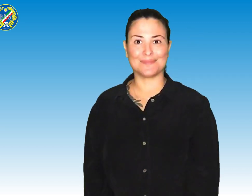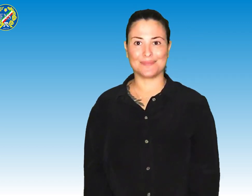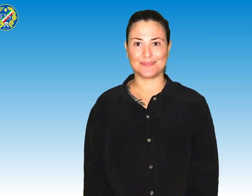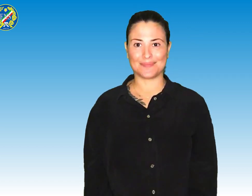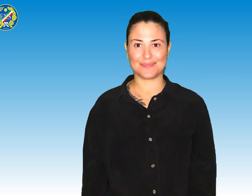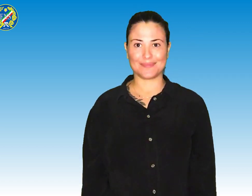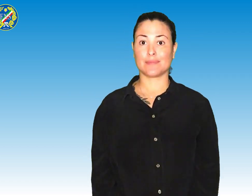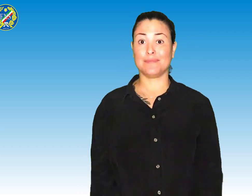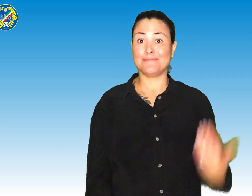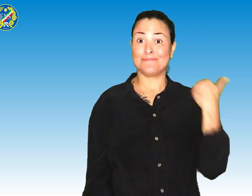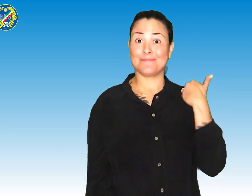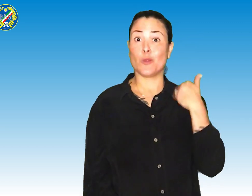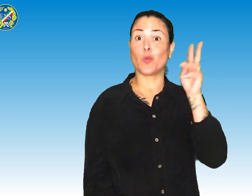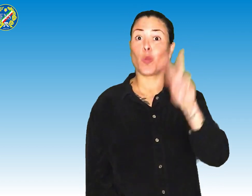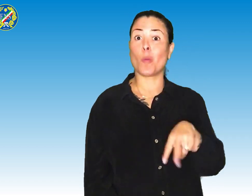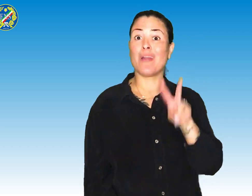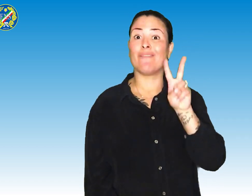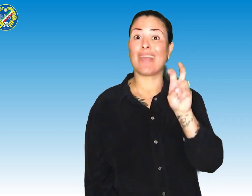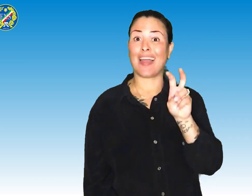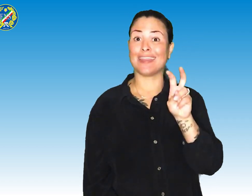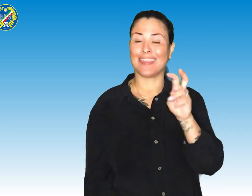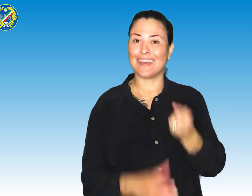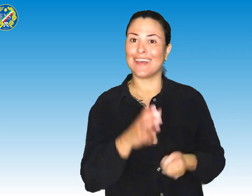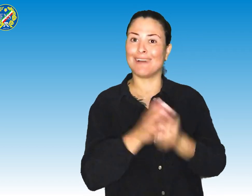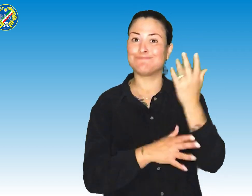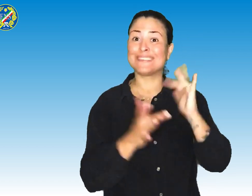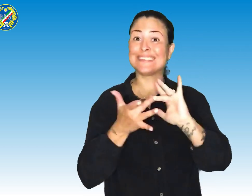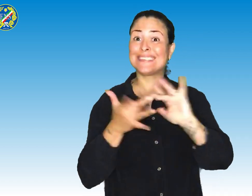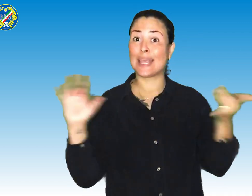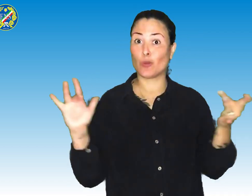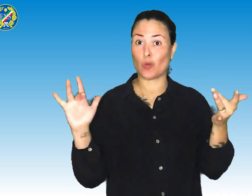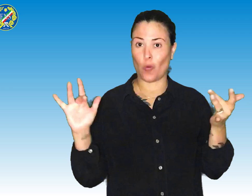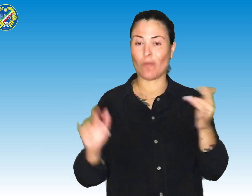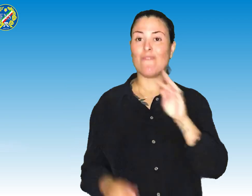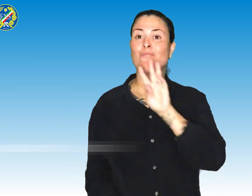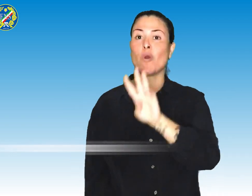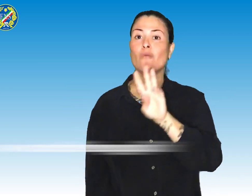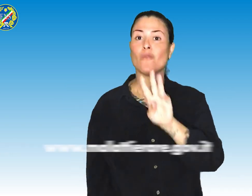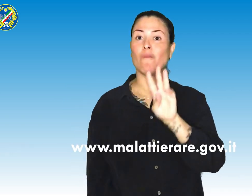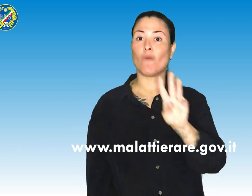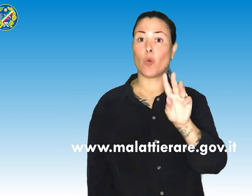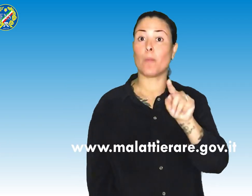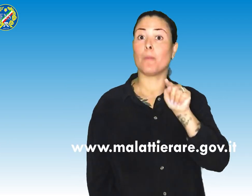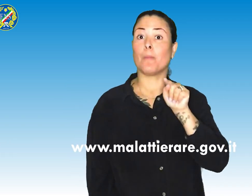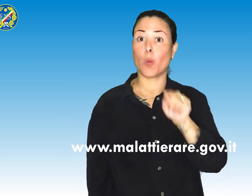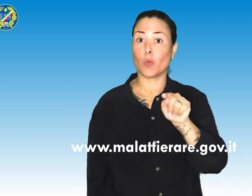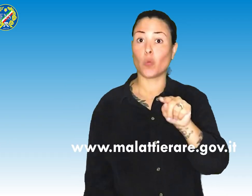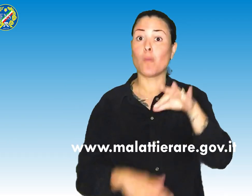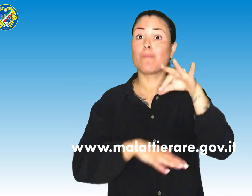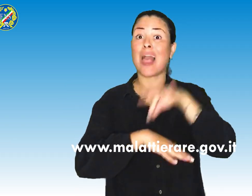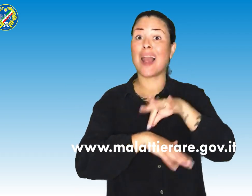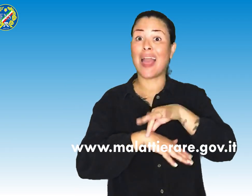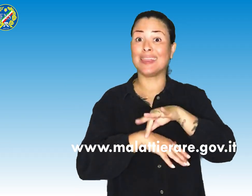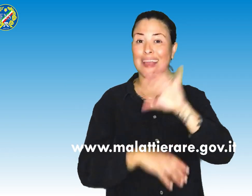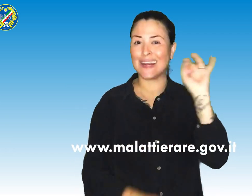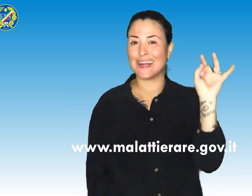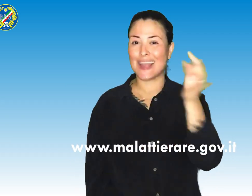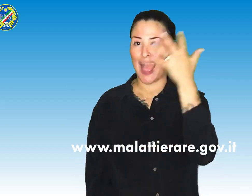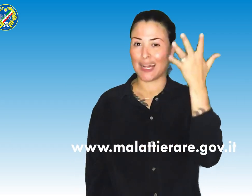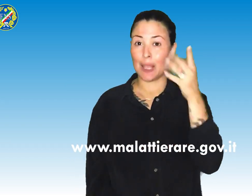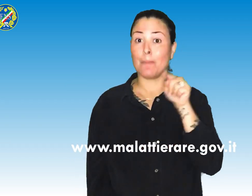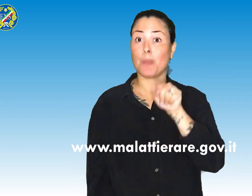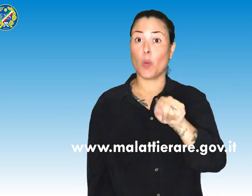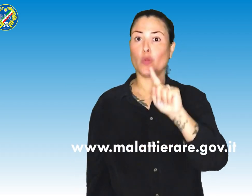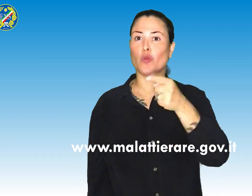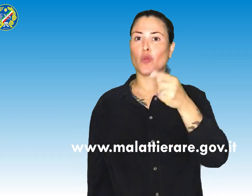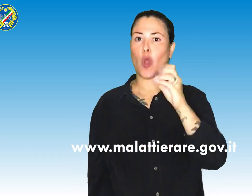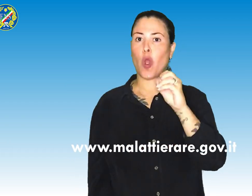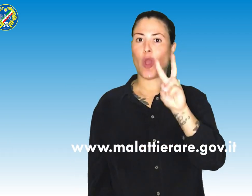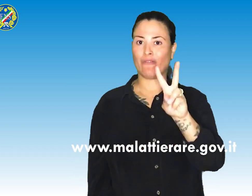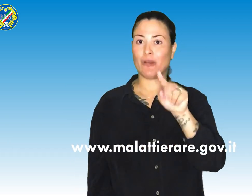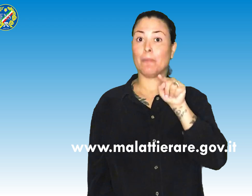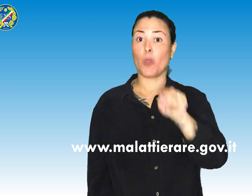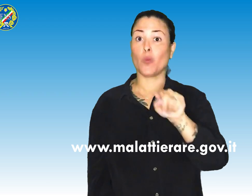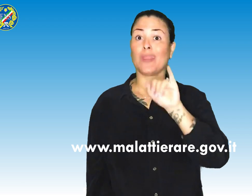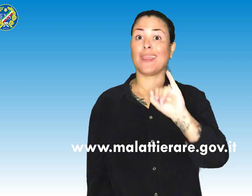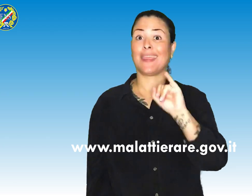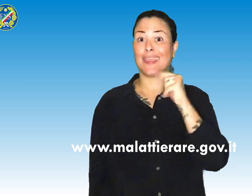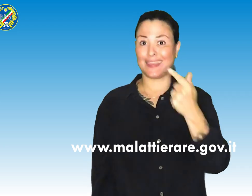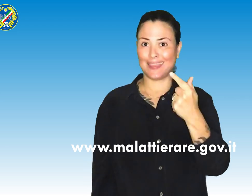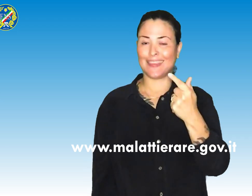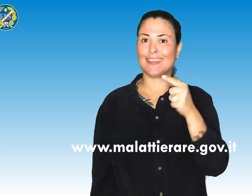Nel 2020 è stato lanciato il portale istituzionale www.malattierare.gov.it